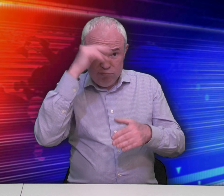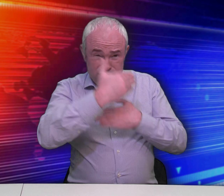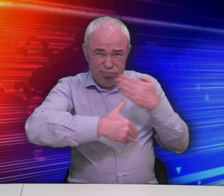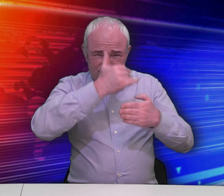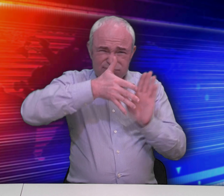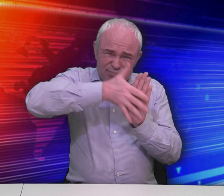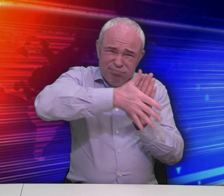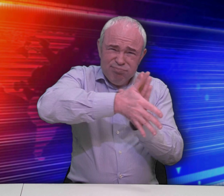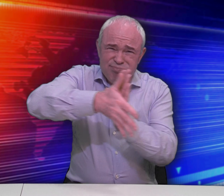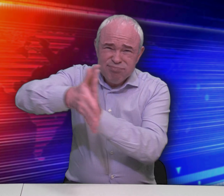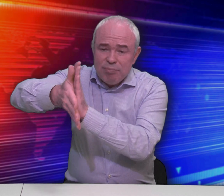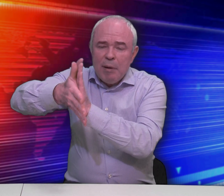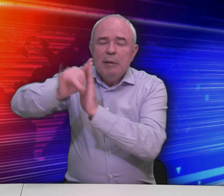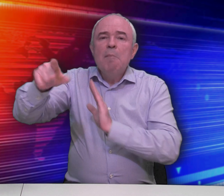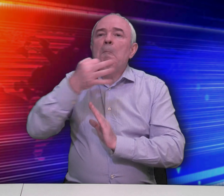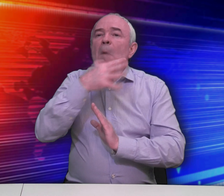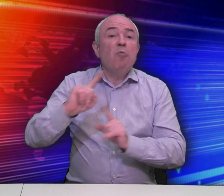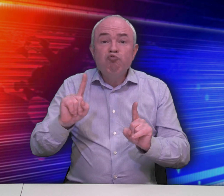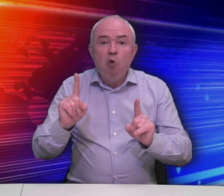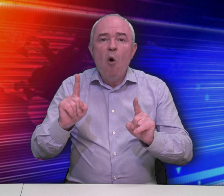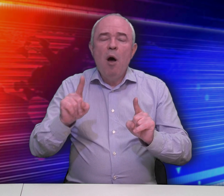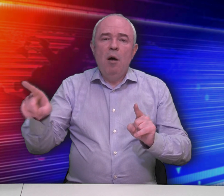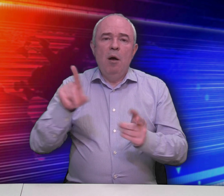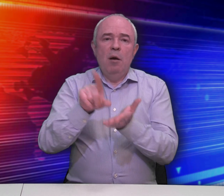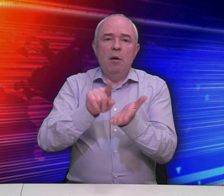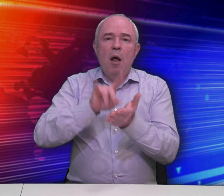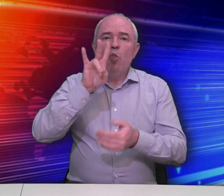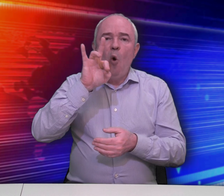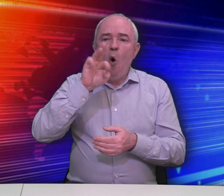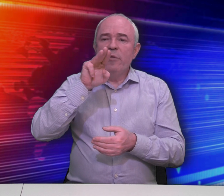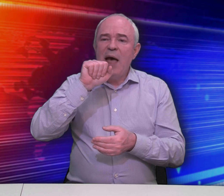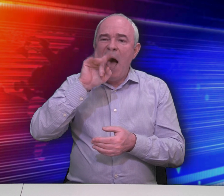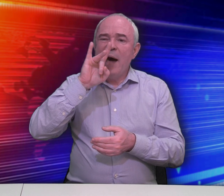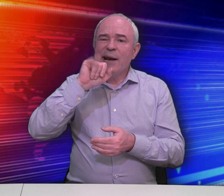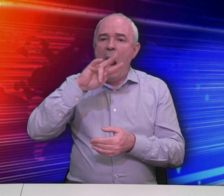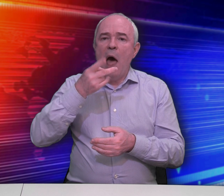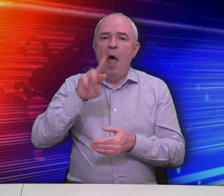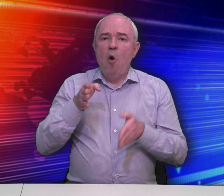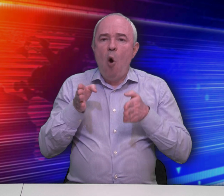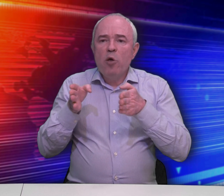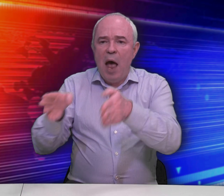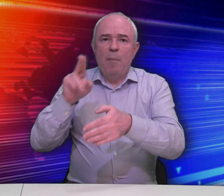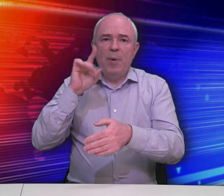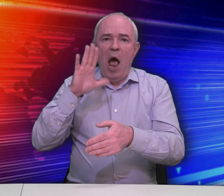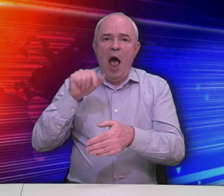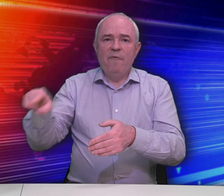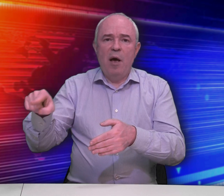и продолжил изучение всех отраслей права. Особенно Лоу заинтересовался нотариальной отраслью права